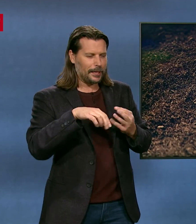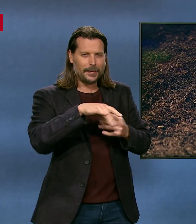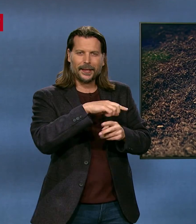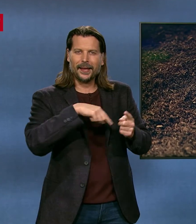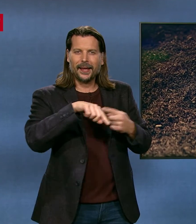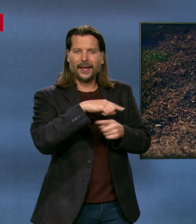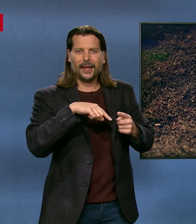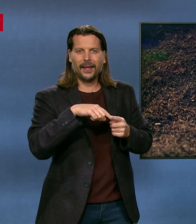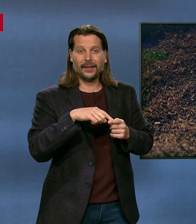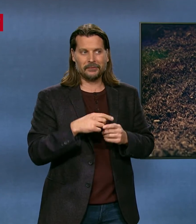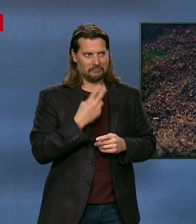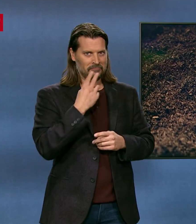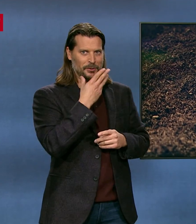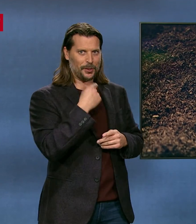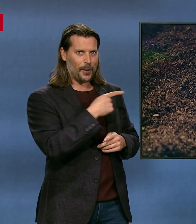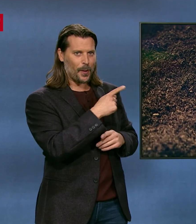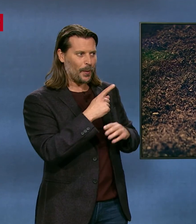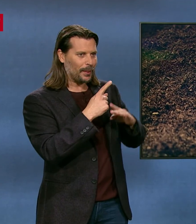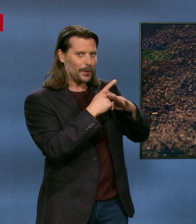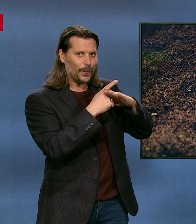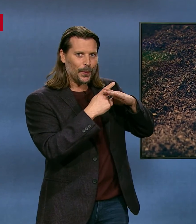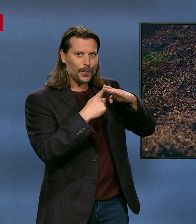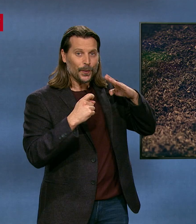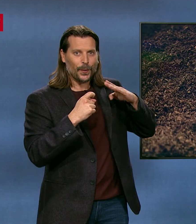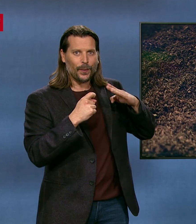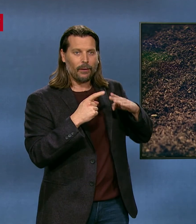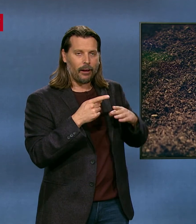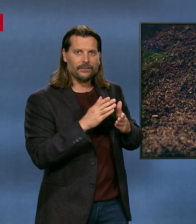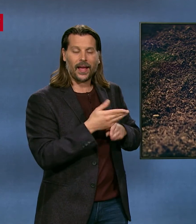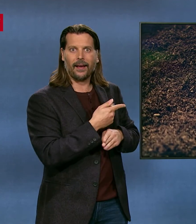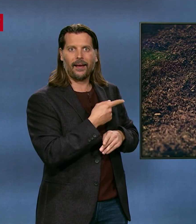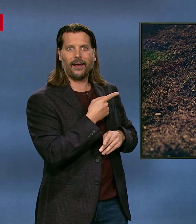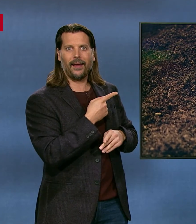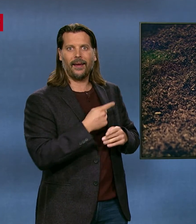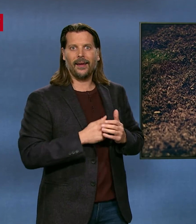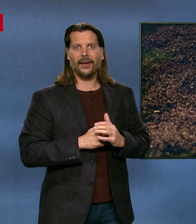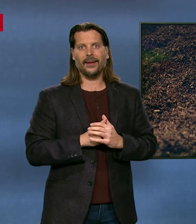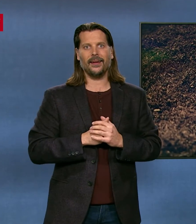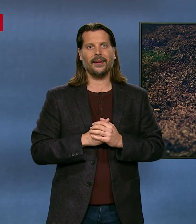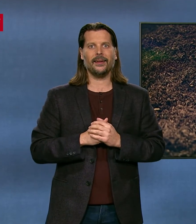Man sieht schön, wie sie mit dem Rücken nach unten gehen. Und weg.